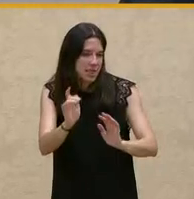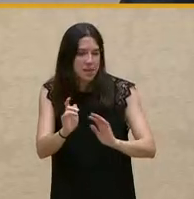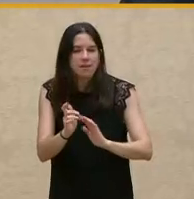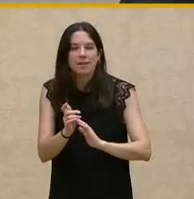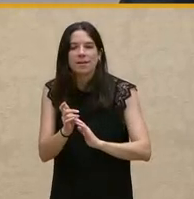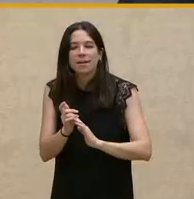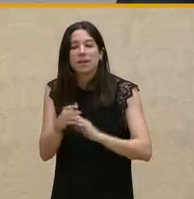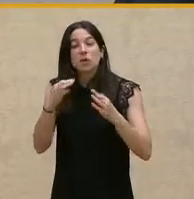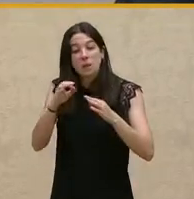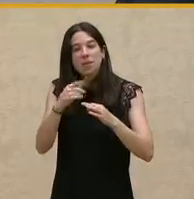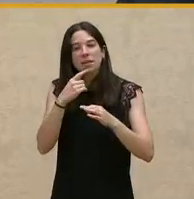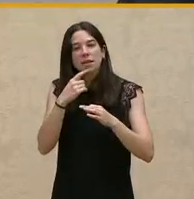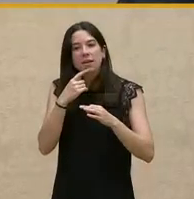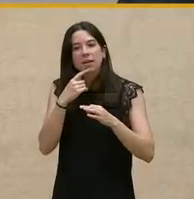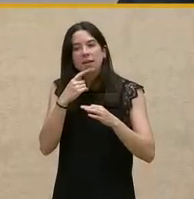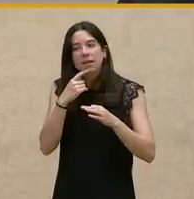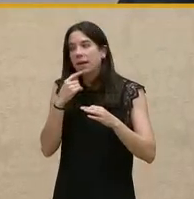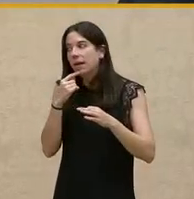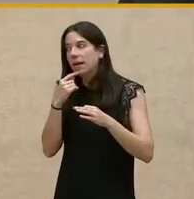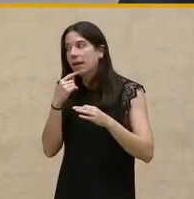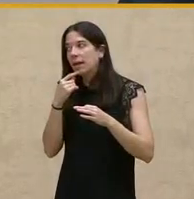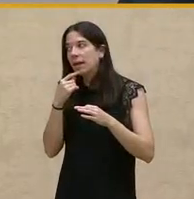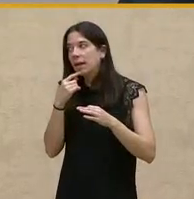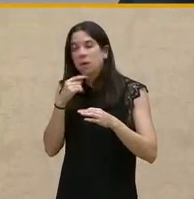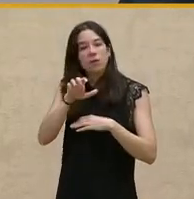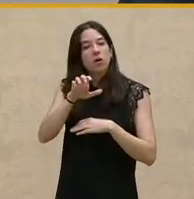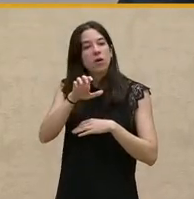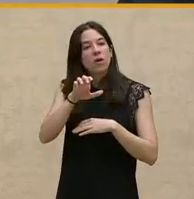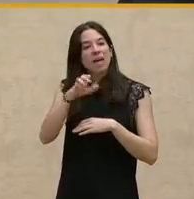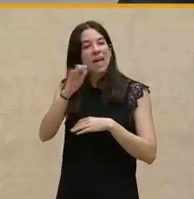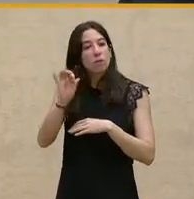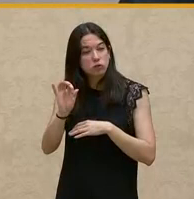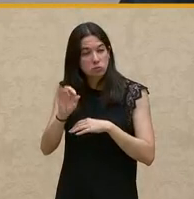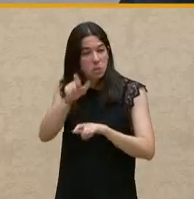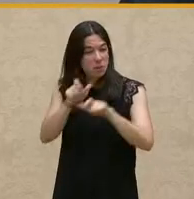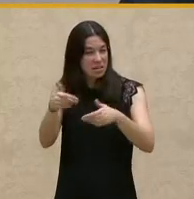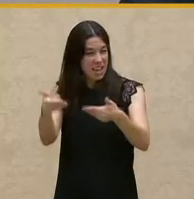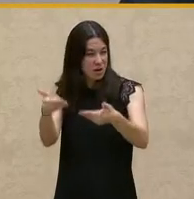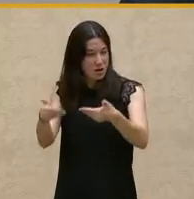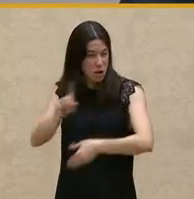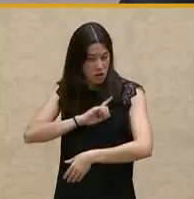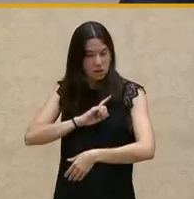hacen en todas las discapacidades, cuando llegan los Evos lo que hacemos es cambiar las comunosas